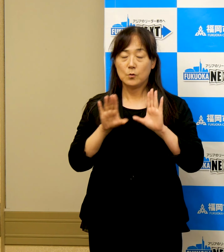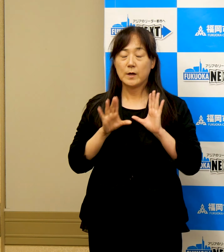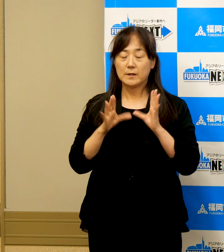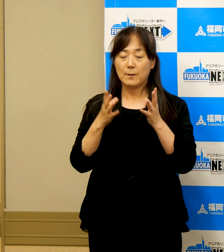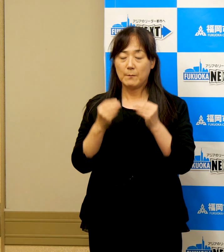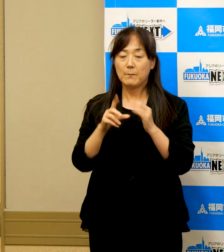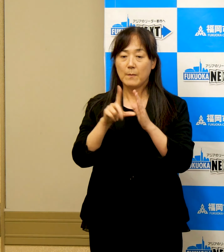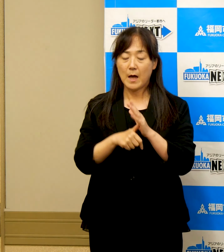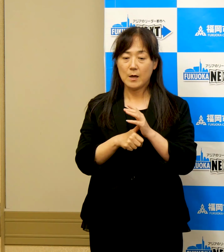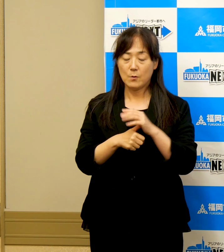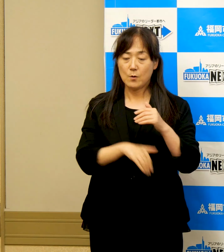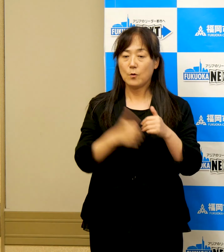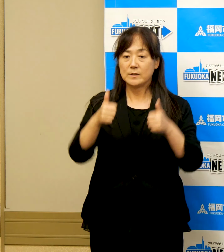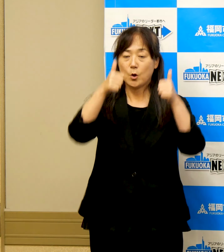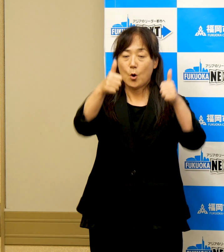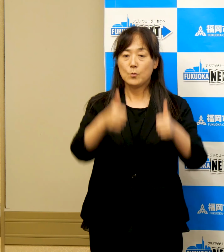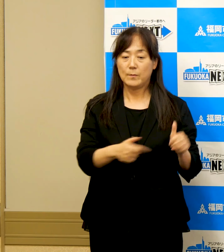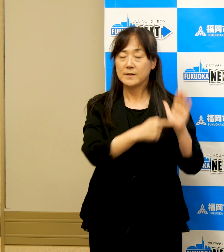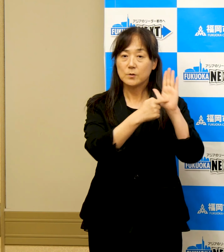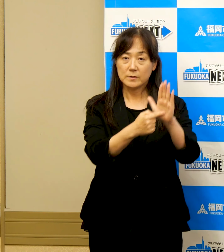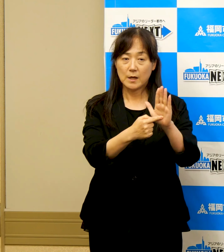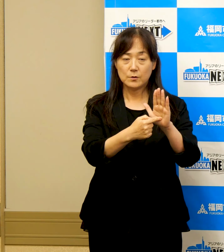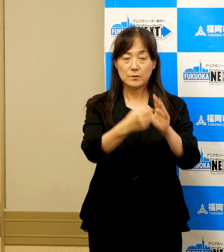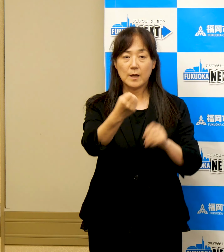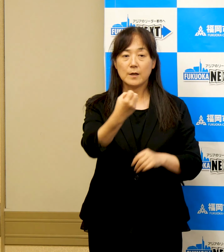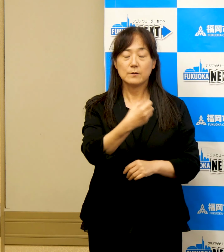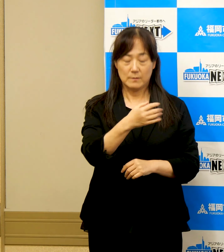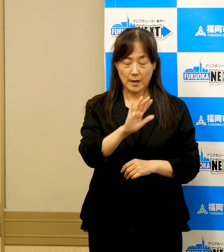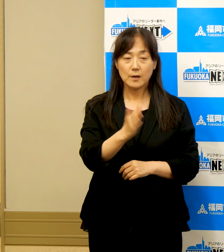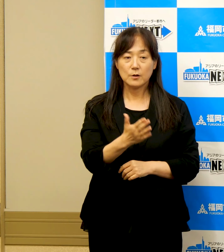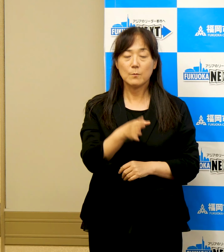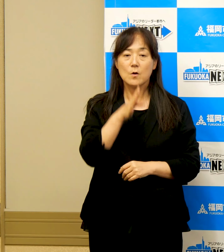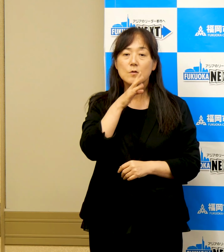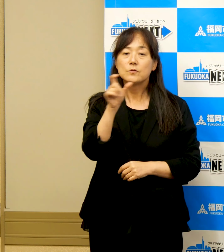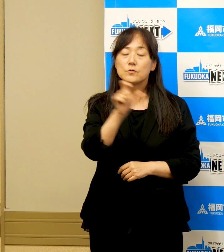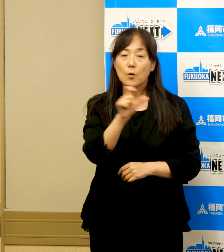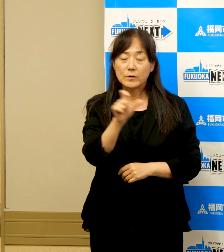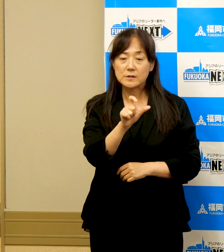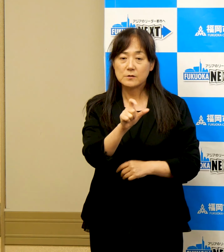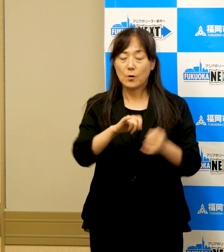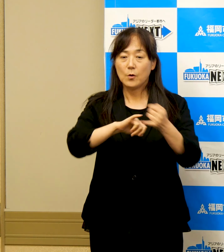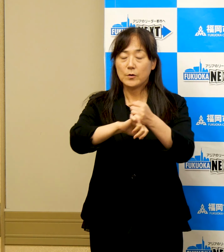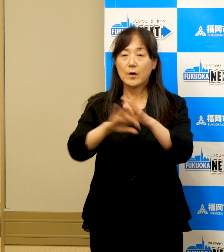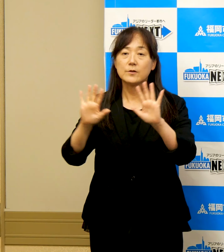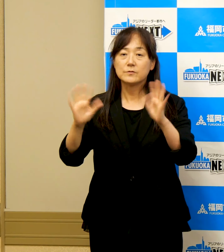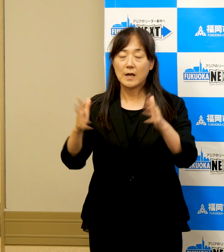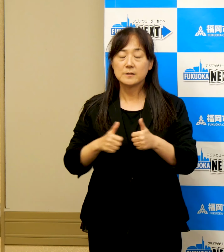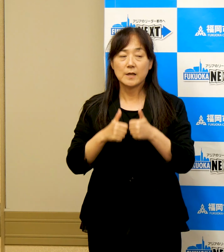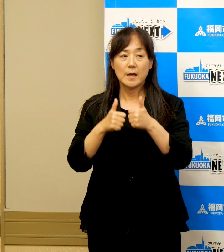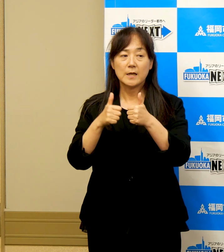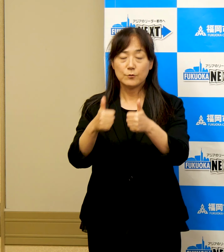市のホームページで公表するという話ですけれども 実際その当日の予約なしで受ける人の枠というのは